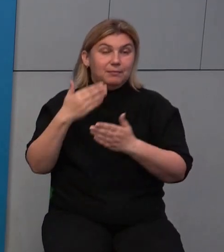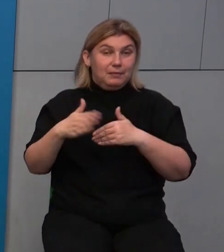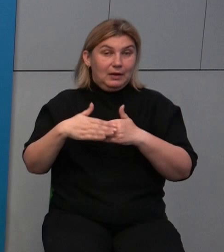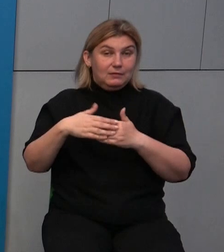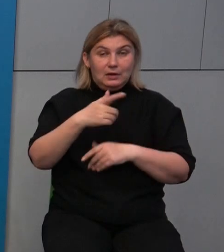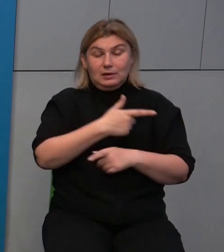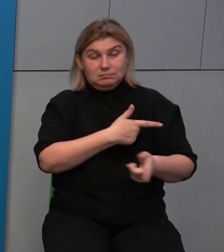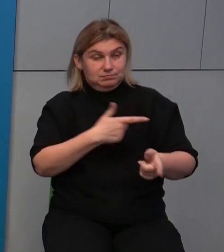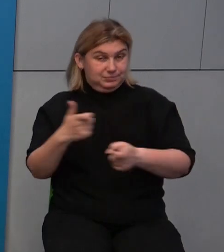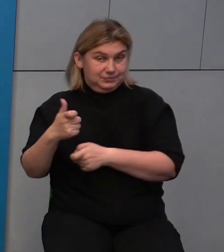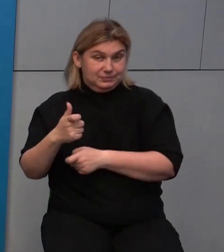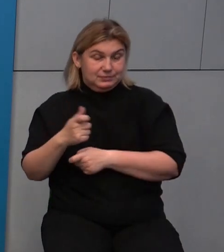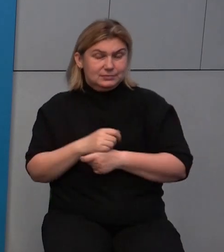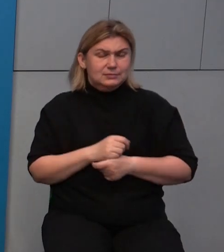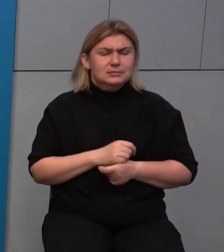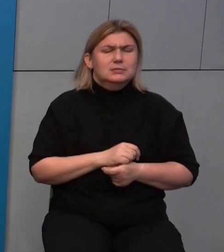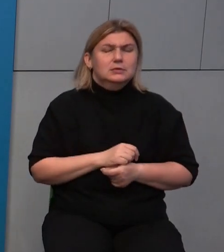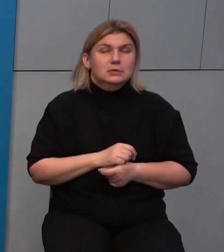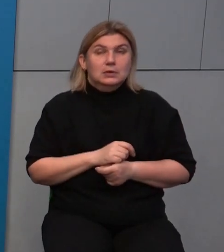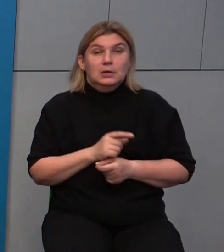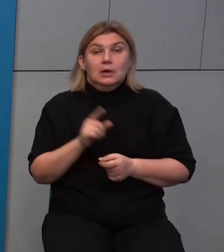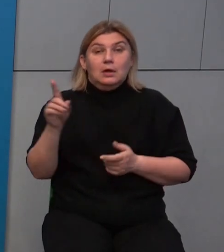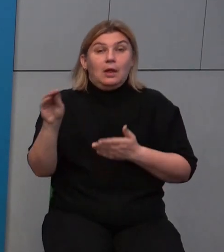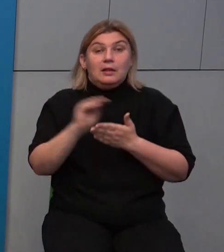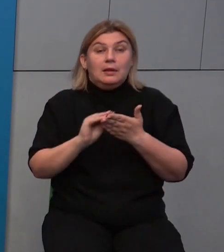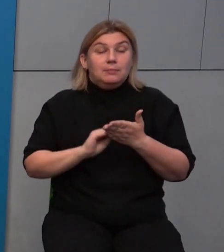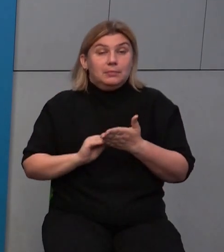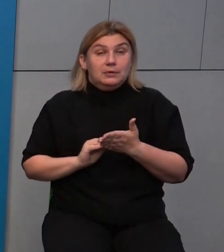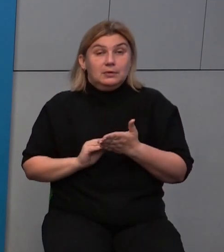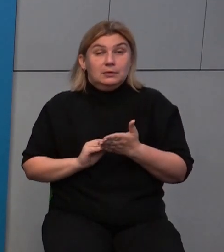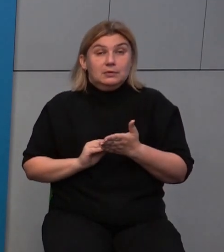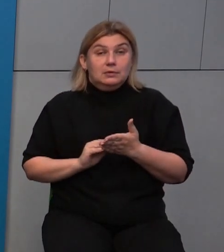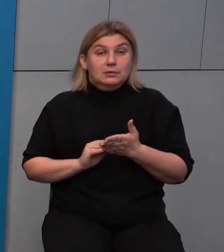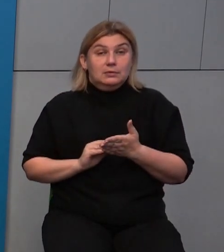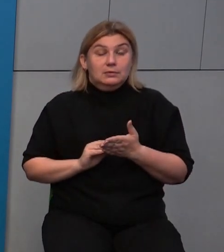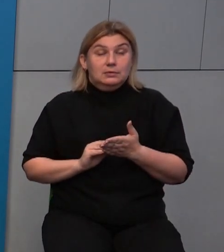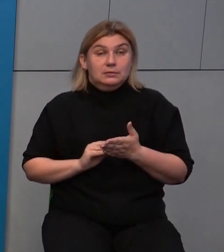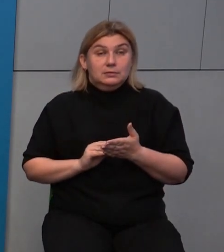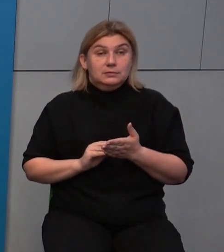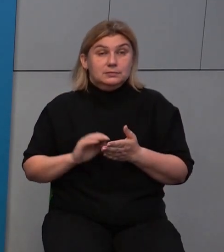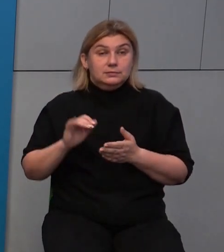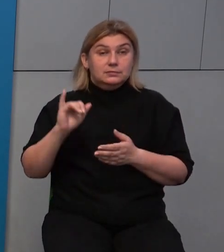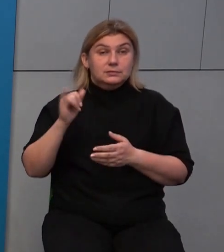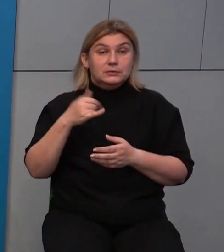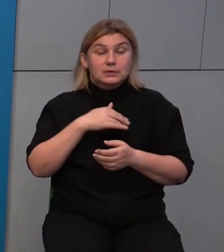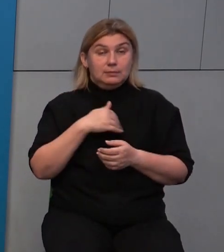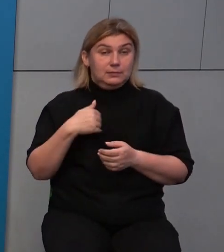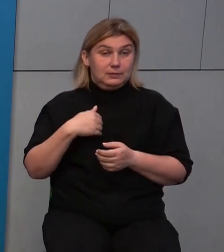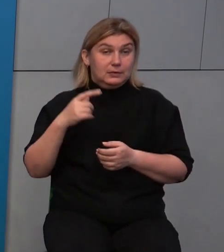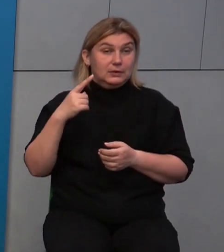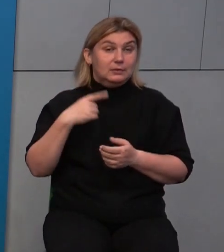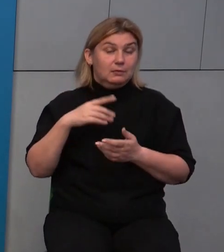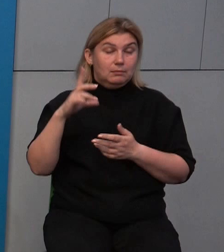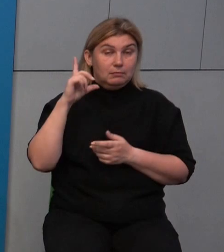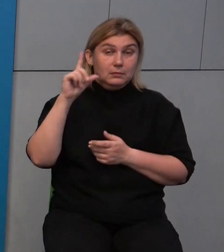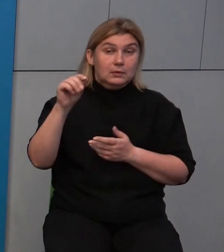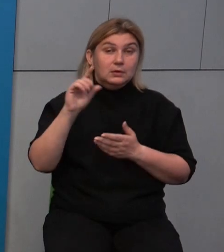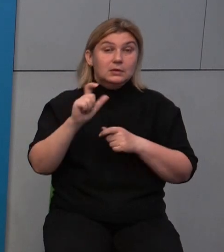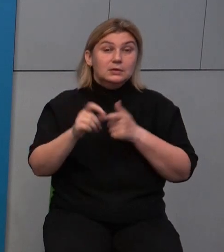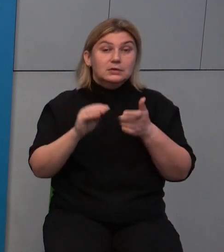Czyli jest to w trzeciej osobie. Czyli ona nie spisywała tego tak, jak pewnie którekolwiek z nas by poszło i próbowało coś zrobić do reportażu.